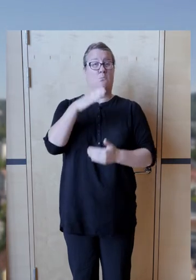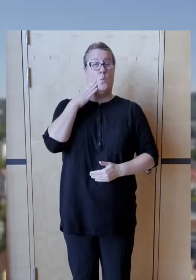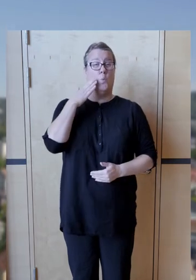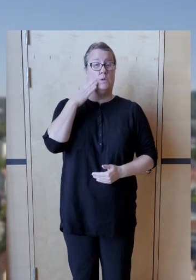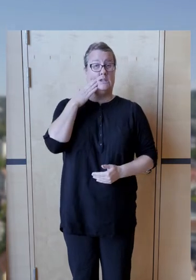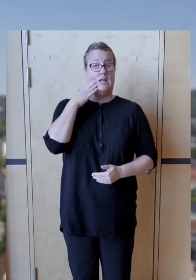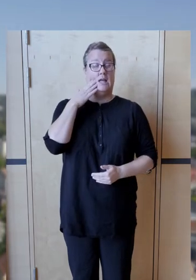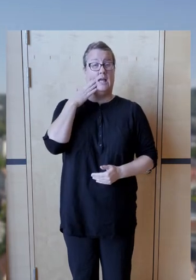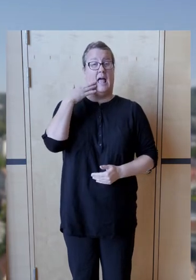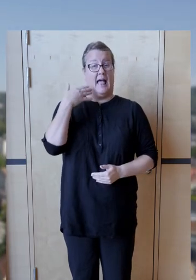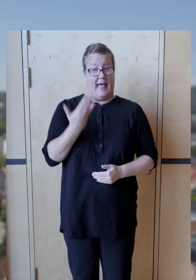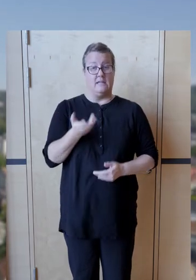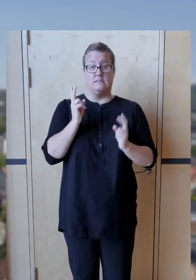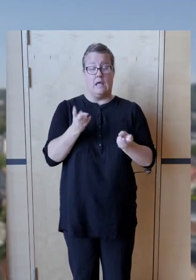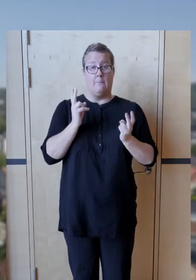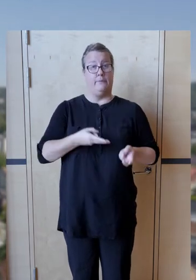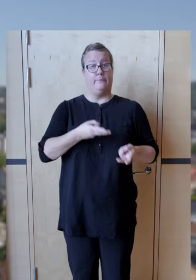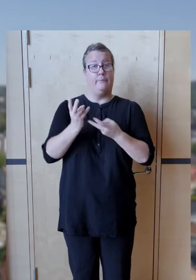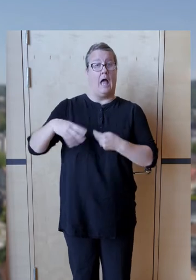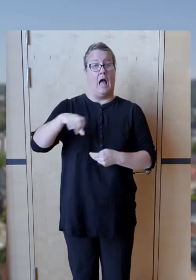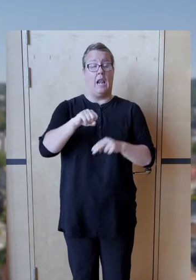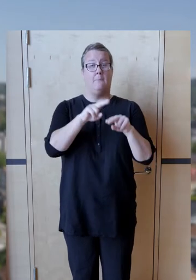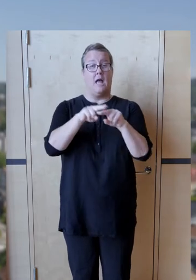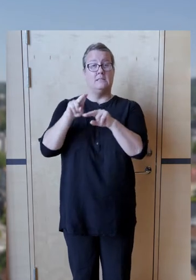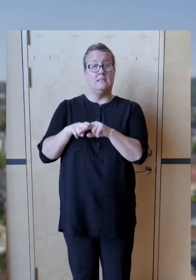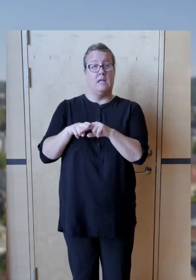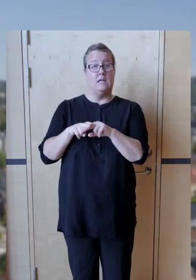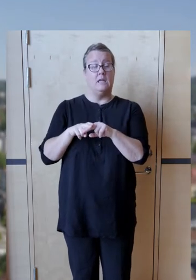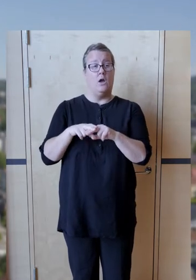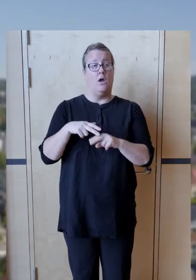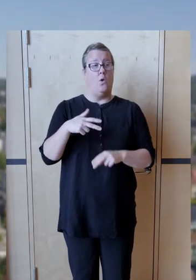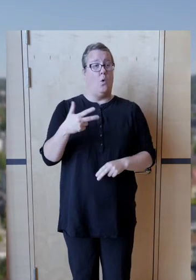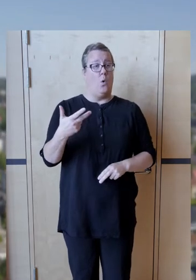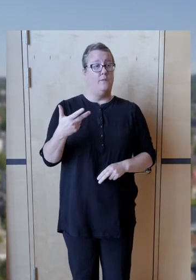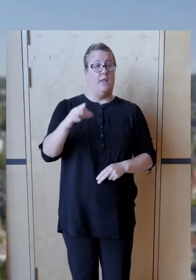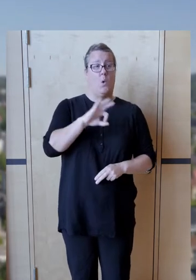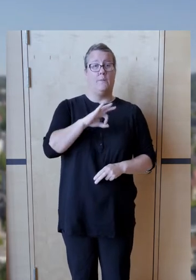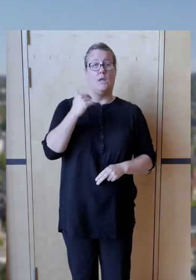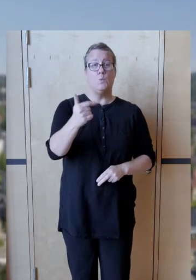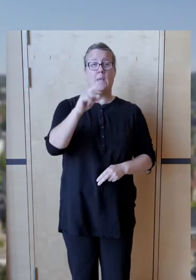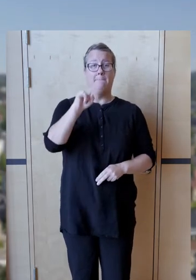Alla platser Starka 800000 per år Men Det beror ju på